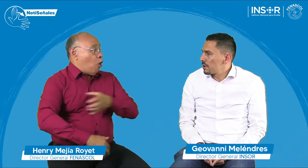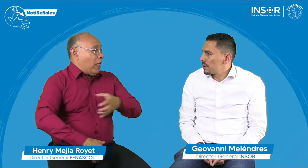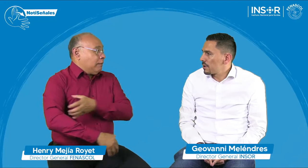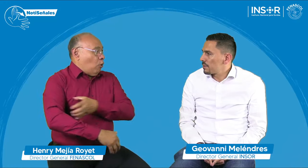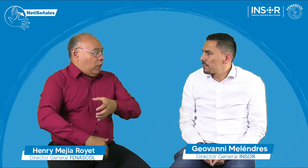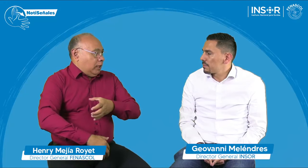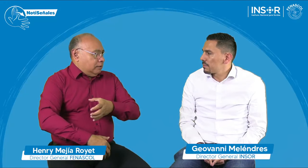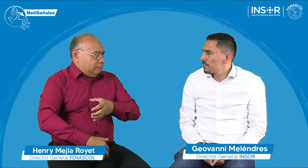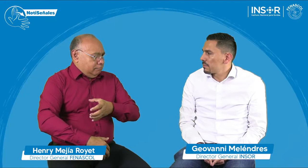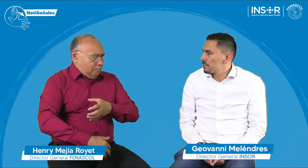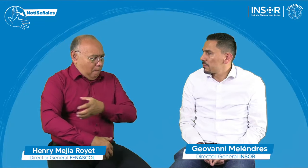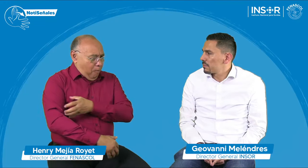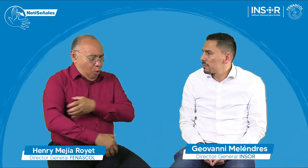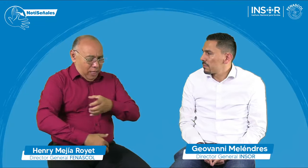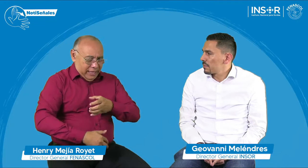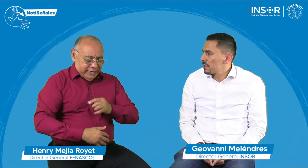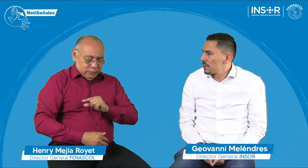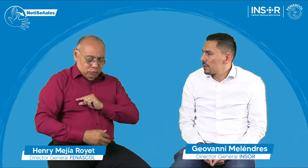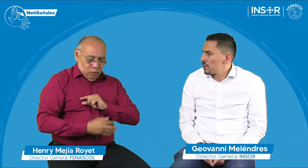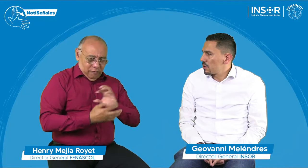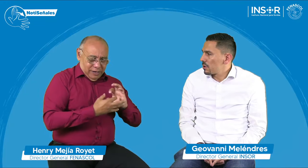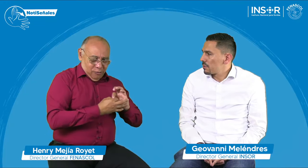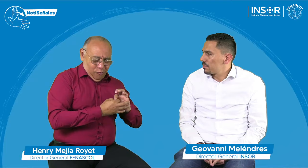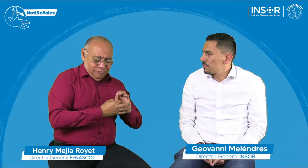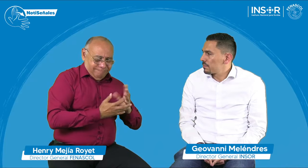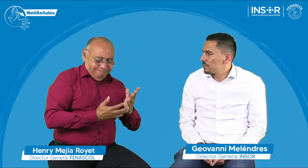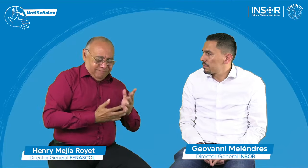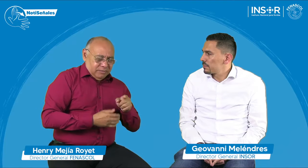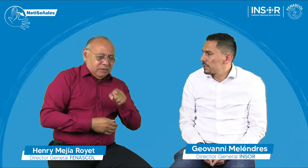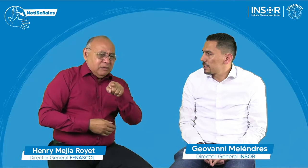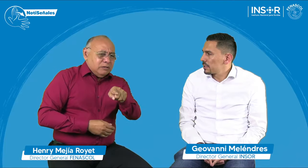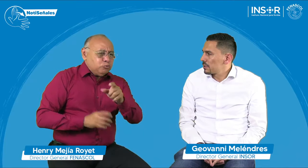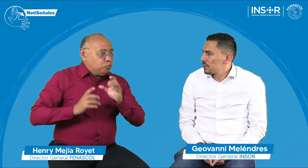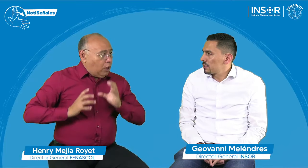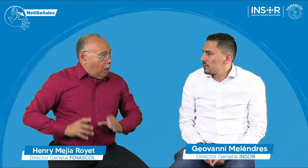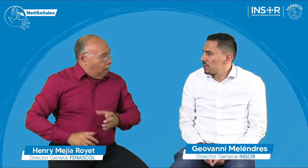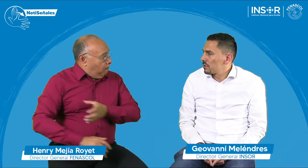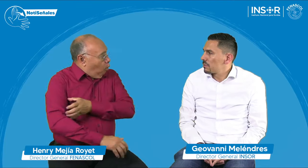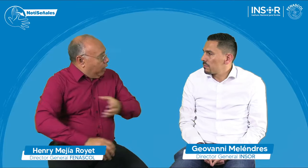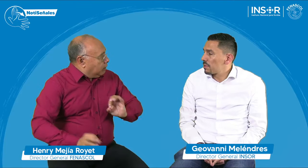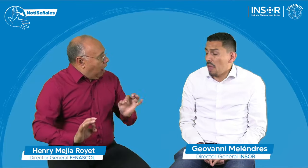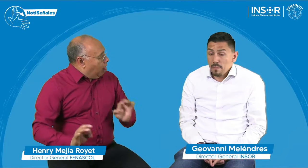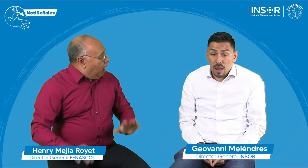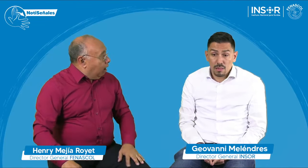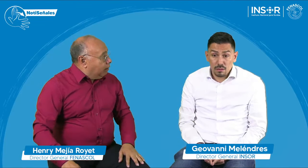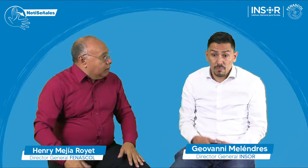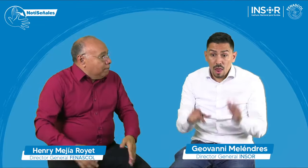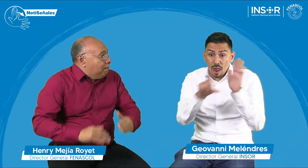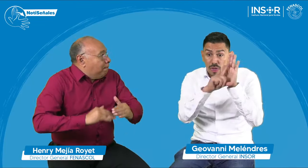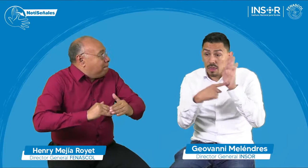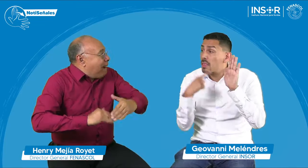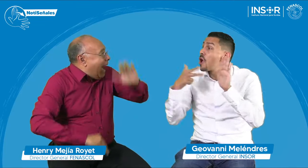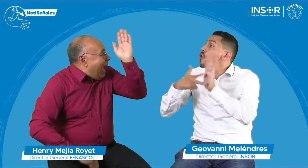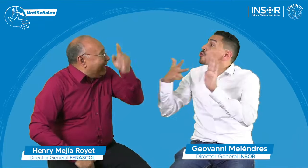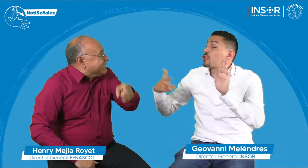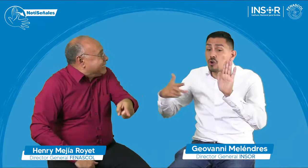derecho que se hace siempre esa exegibilidad al INSOR y si se